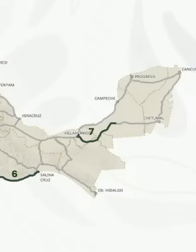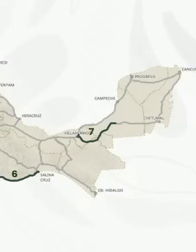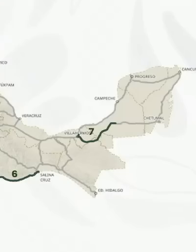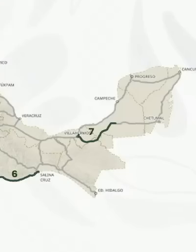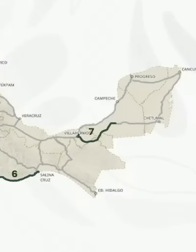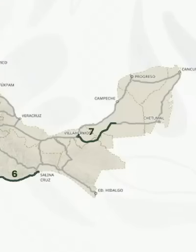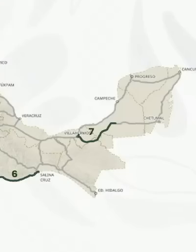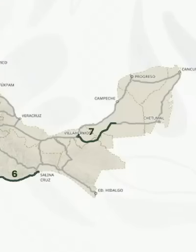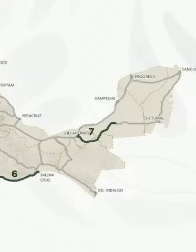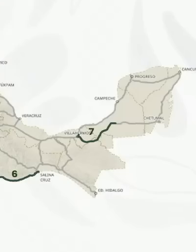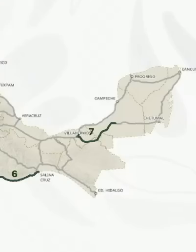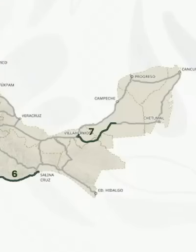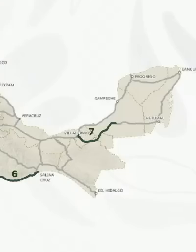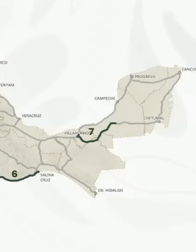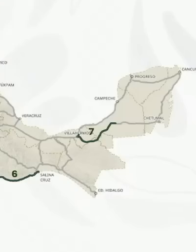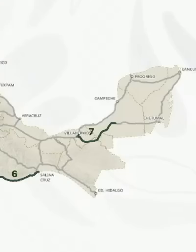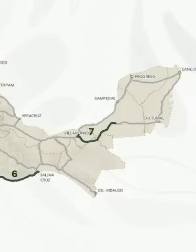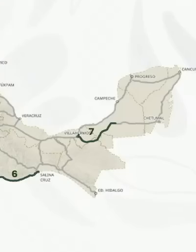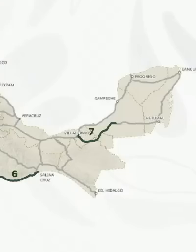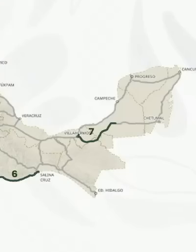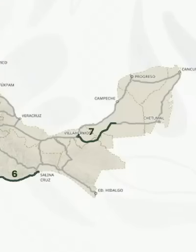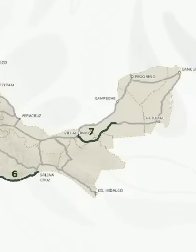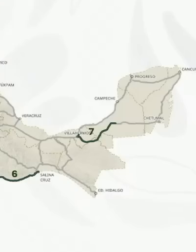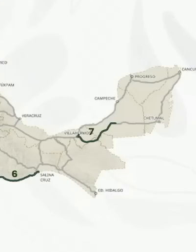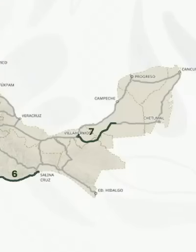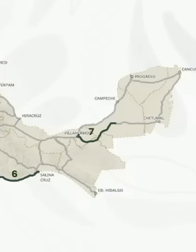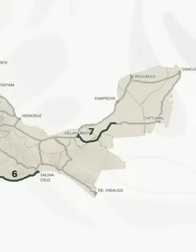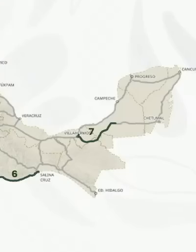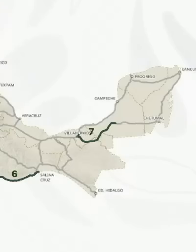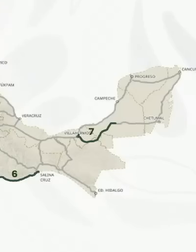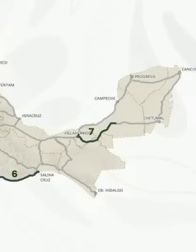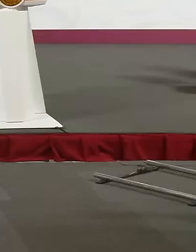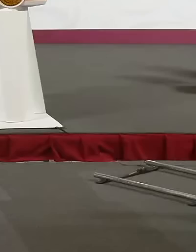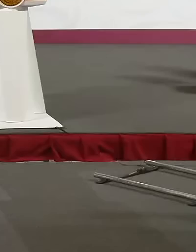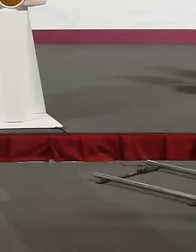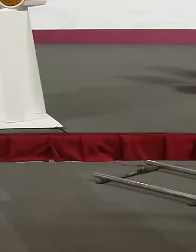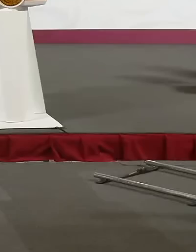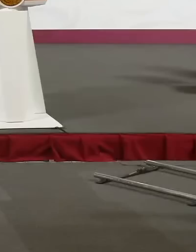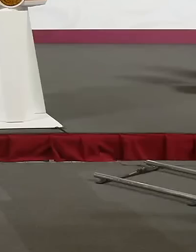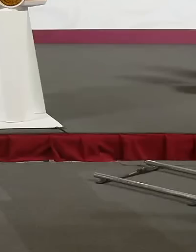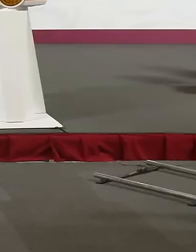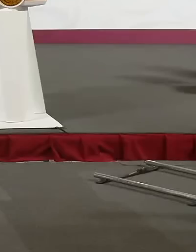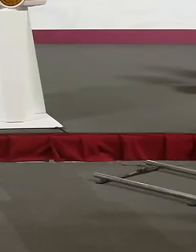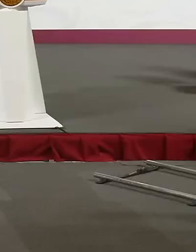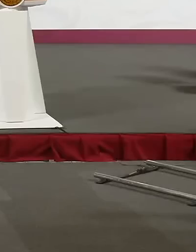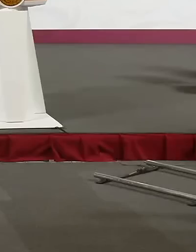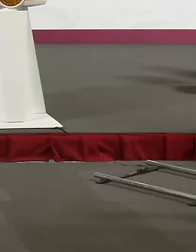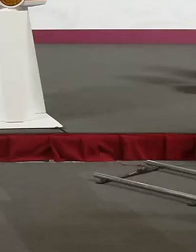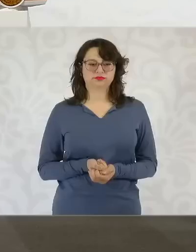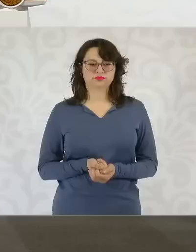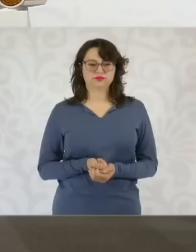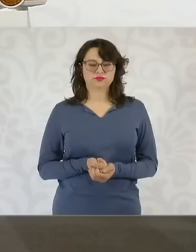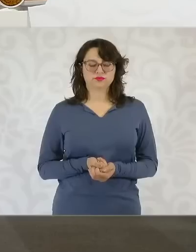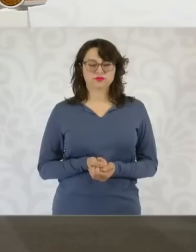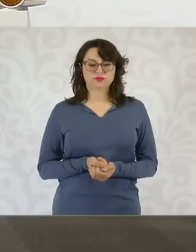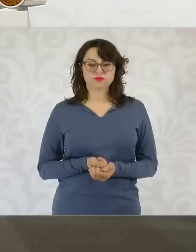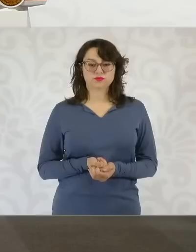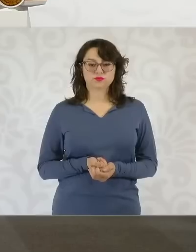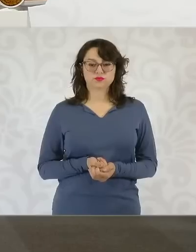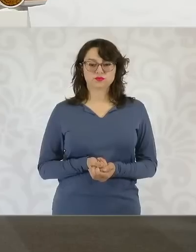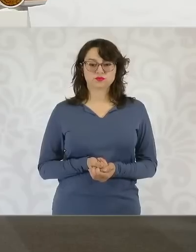estaremos ya concluyendo completo hasta Chihuahua es una modernización a dos carriles adicionalmente